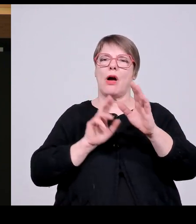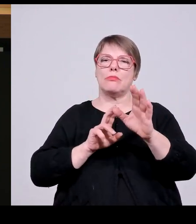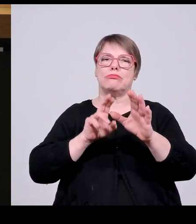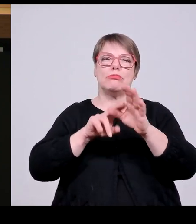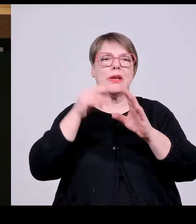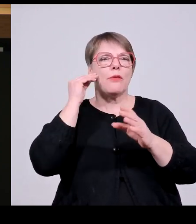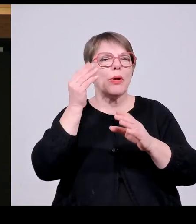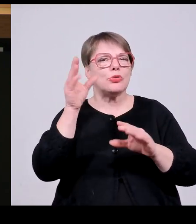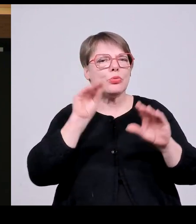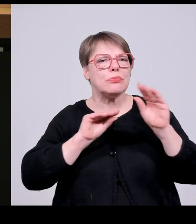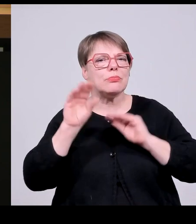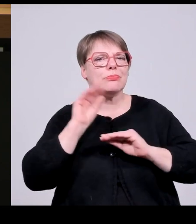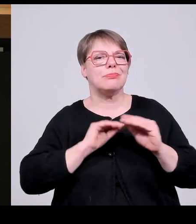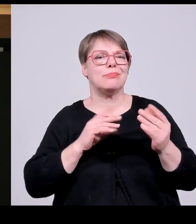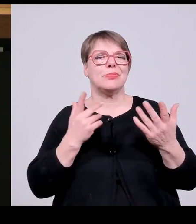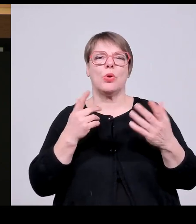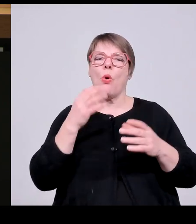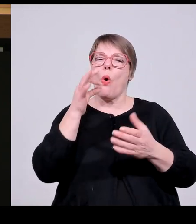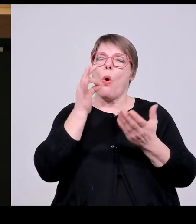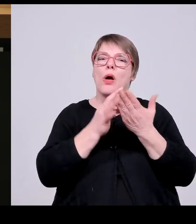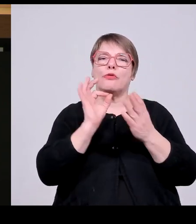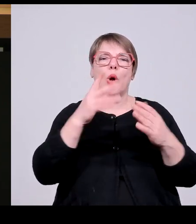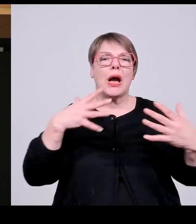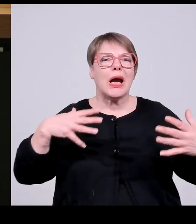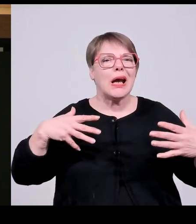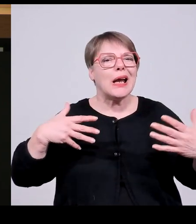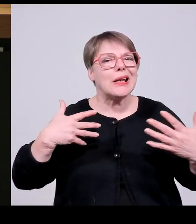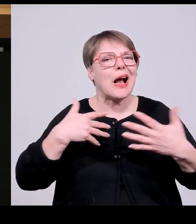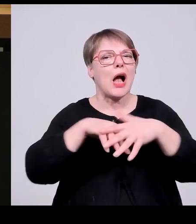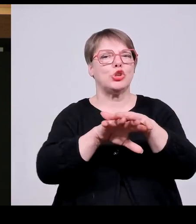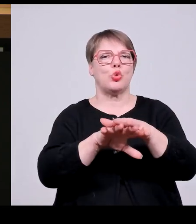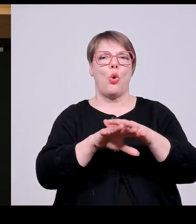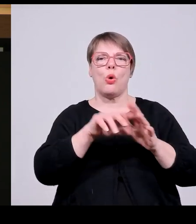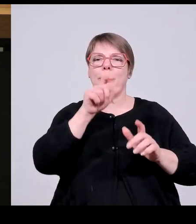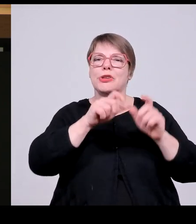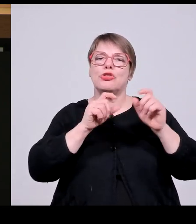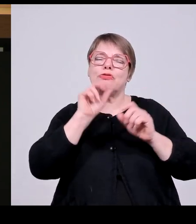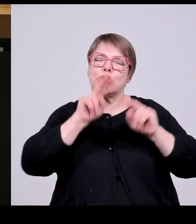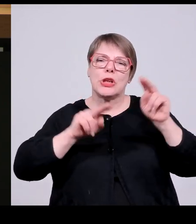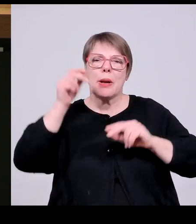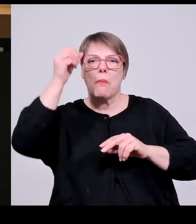und Bedarf umsetzen, wie sie im Ergebnis das Bibliotheks Entwicklungskonzept ermittelt wurden.